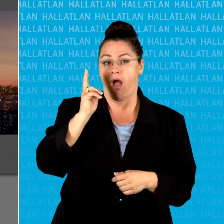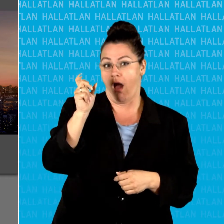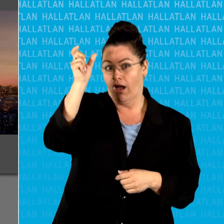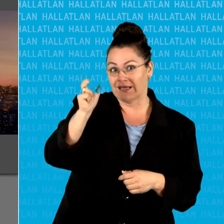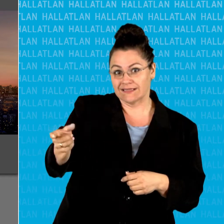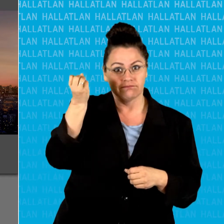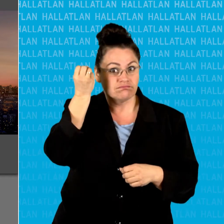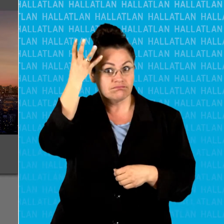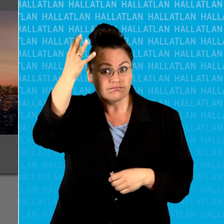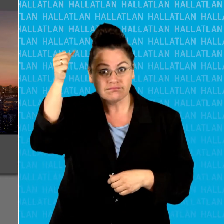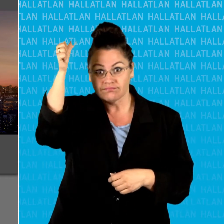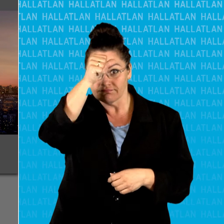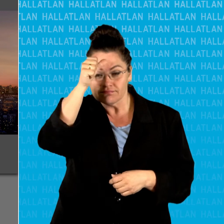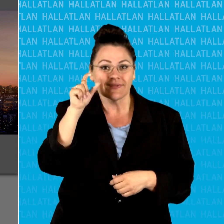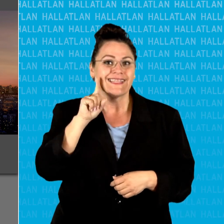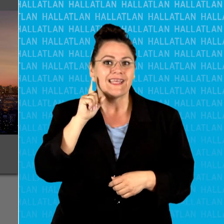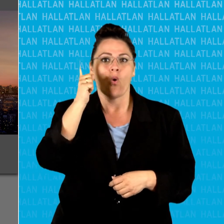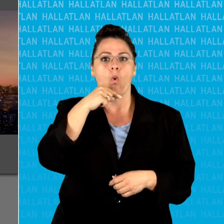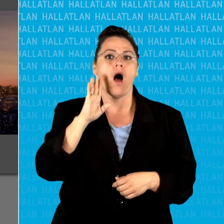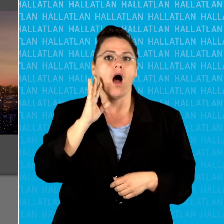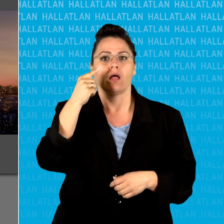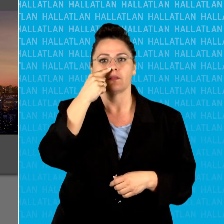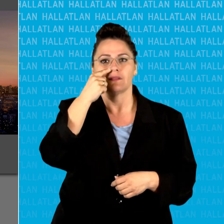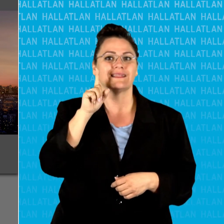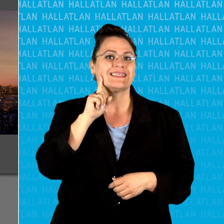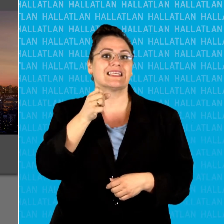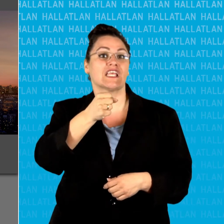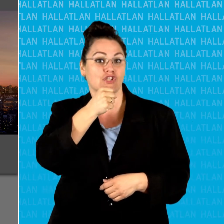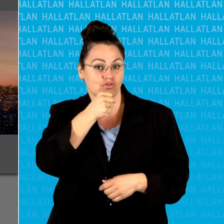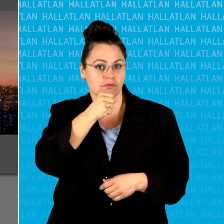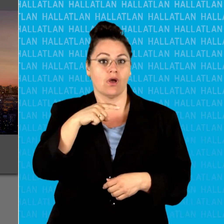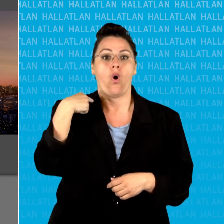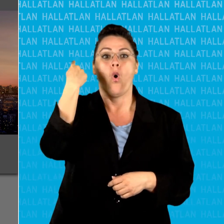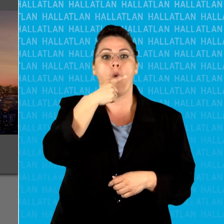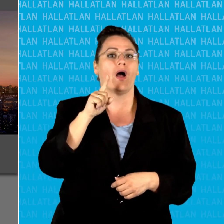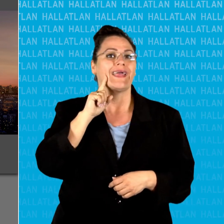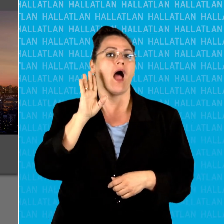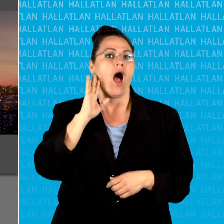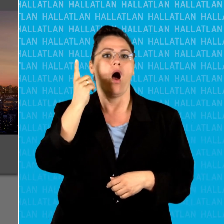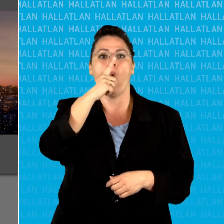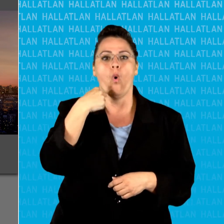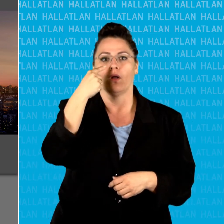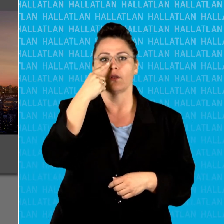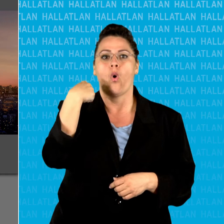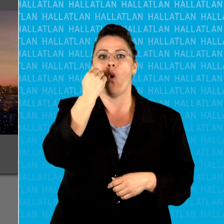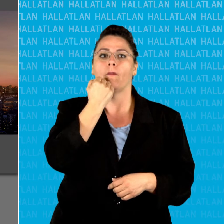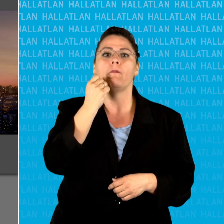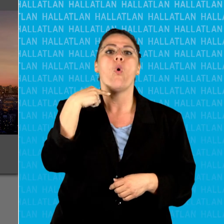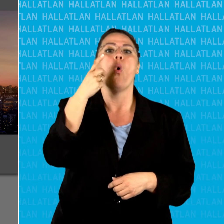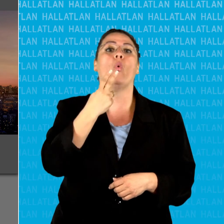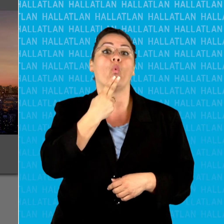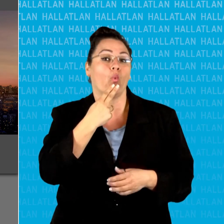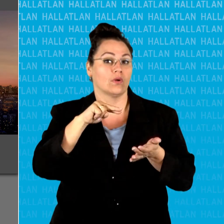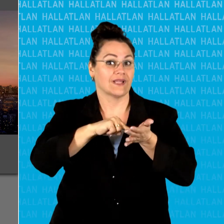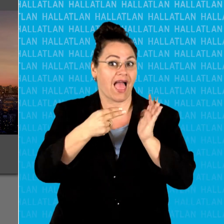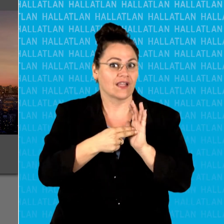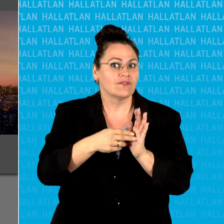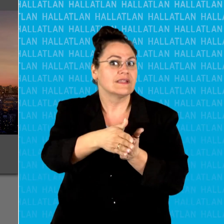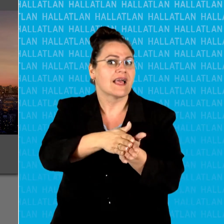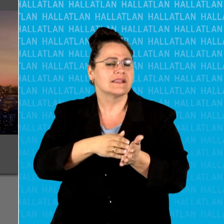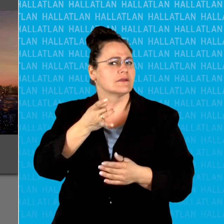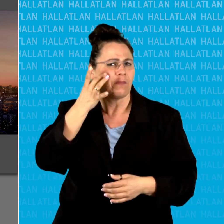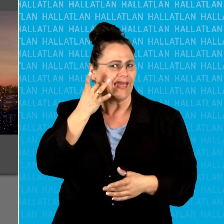Az ötletgazda, Ioannis Oiaonomou akkor kapott kedvet U-alakú épület tervezéséhez,